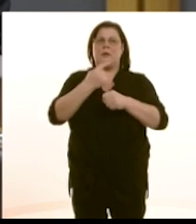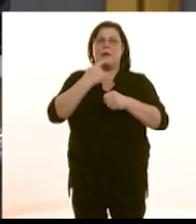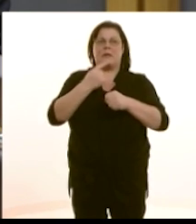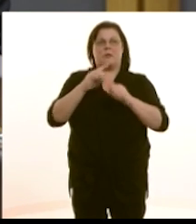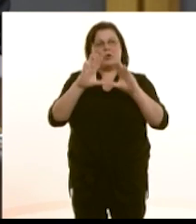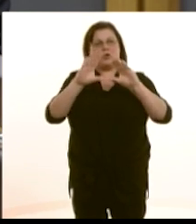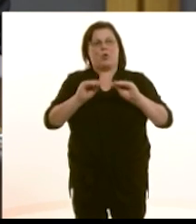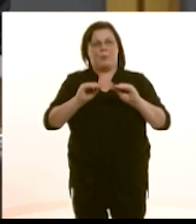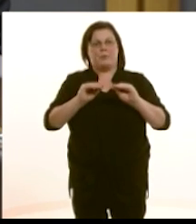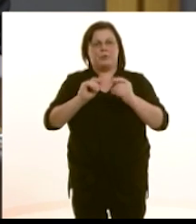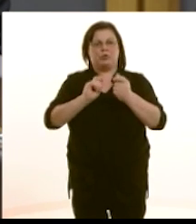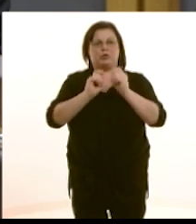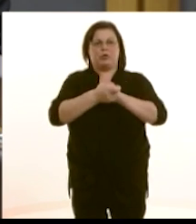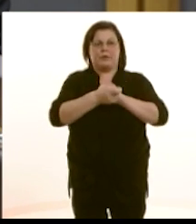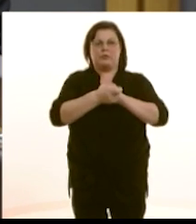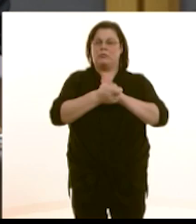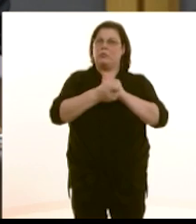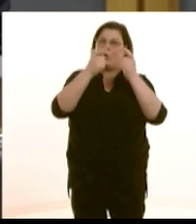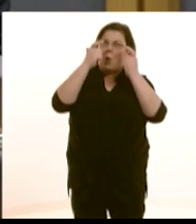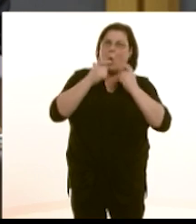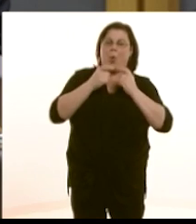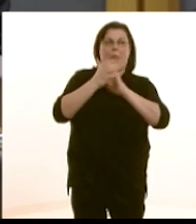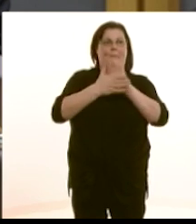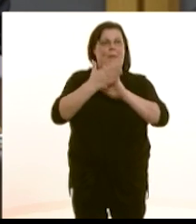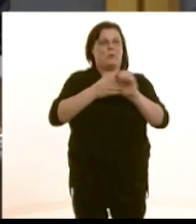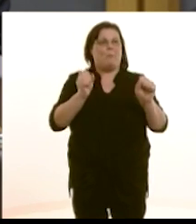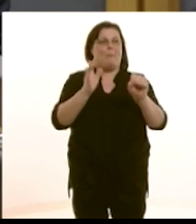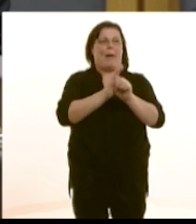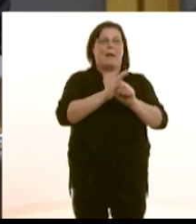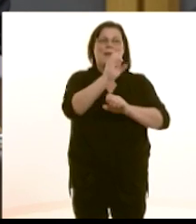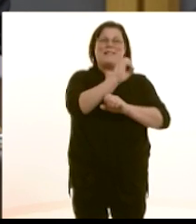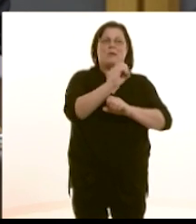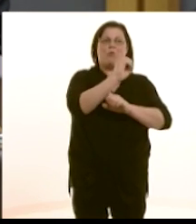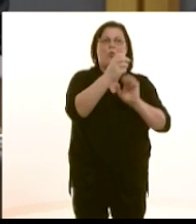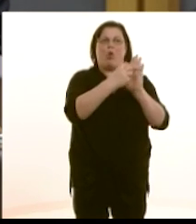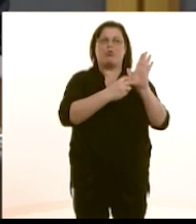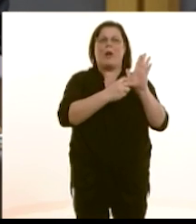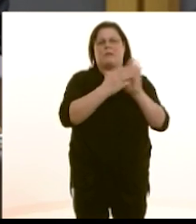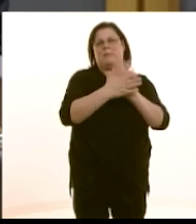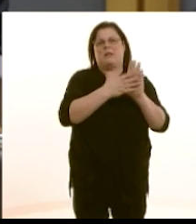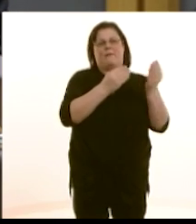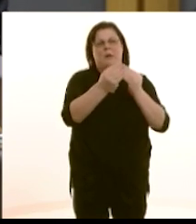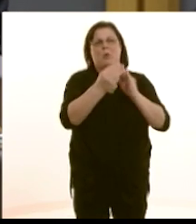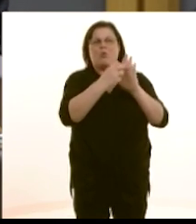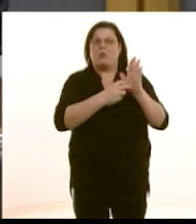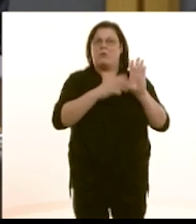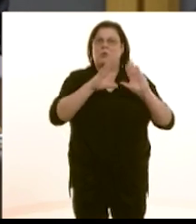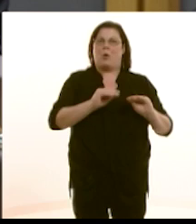sero awr yn y sector gofal. Efallai y liciech chi esbonio iír Cynulliad pam maeín well